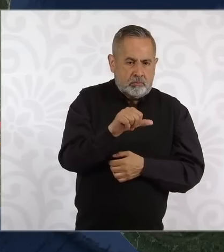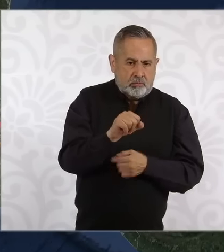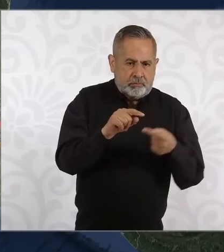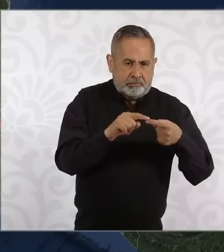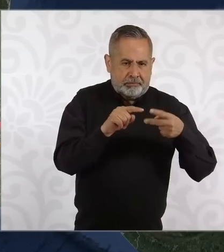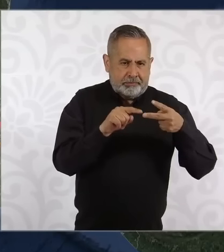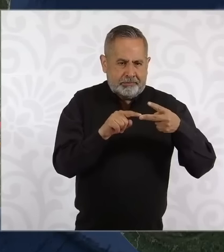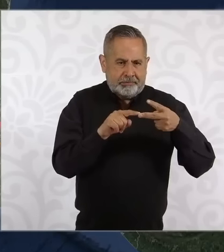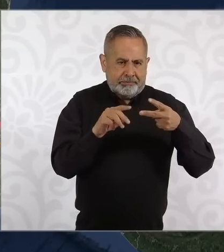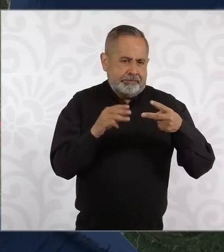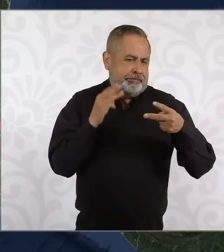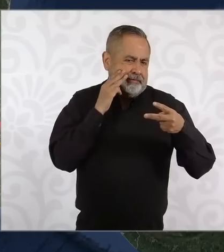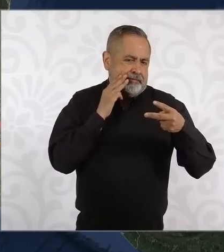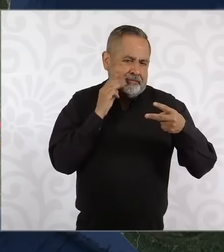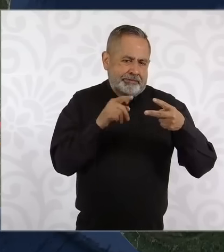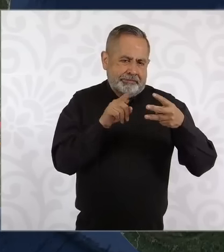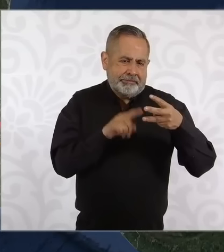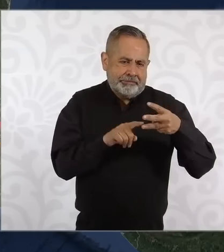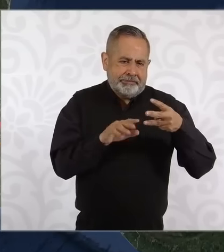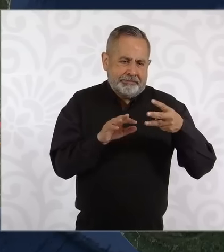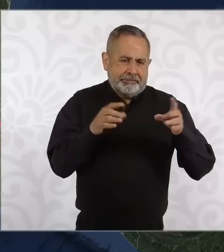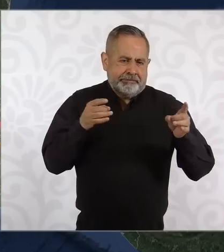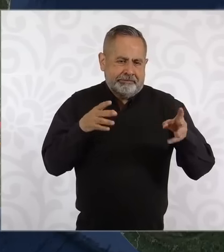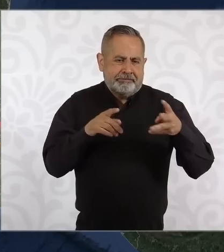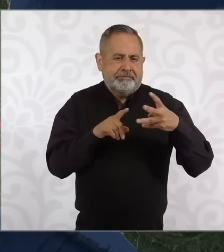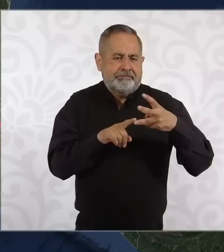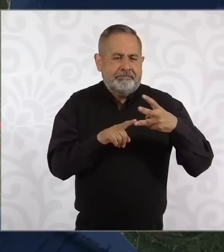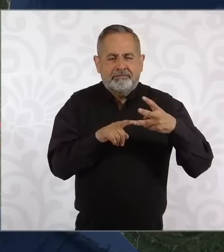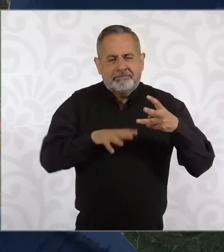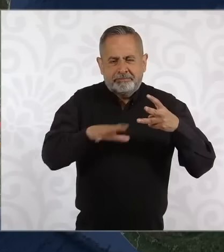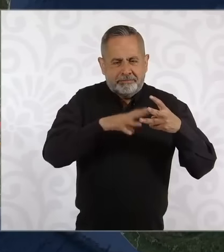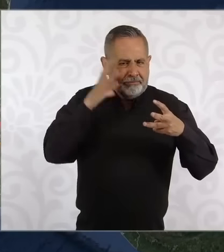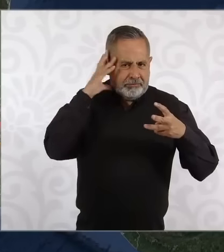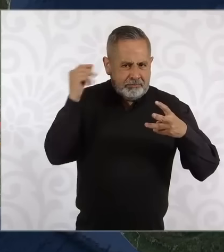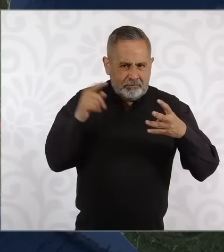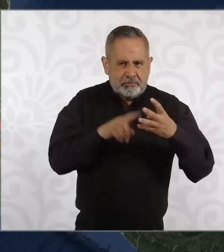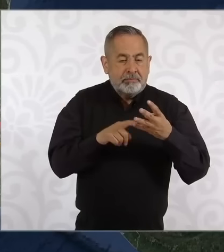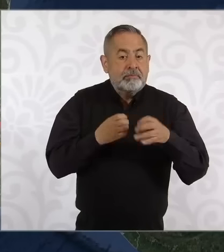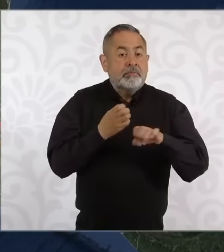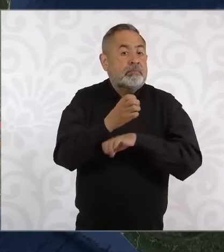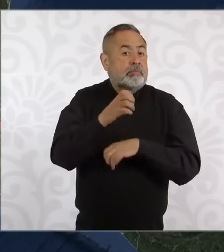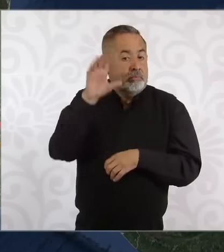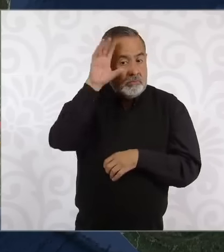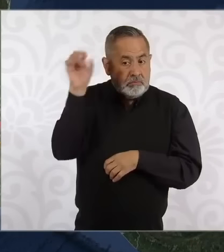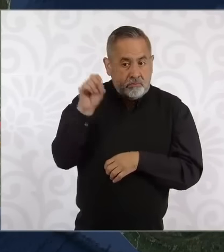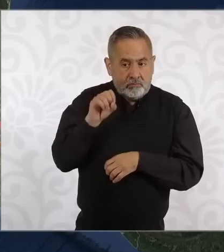La Flechita, todos estos en Colima, el puente de la Universidad del Estado de Morelos, Morelos,